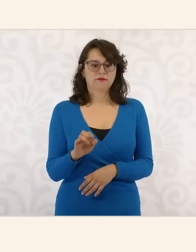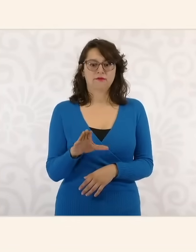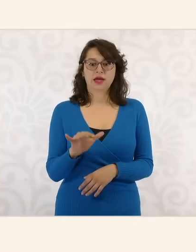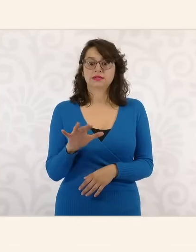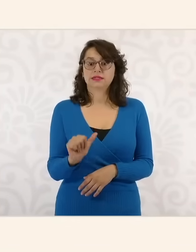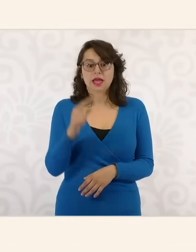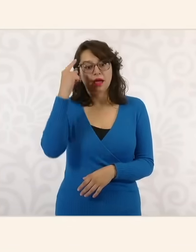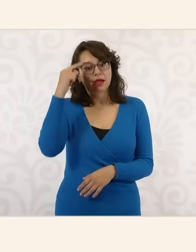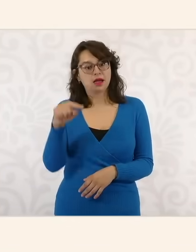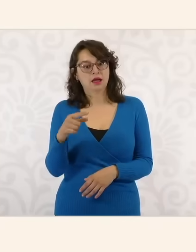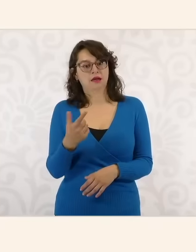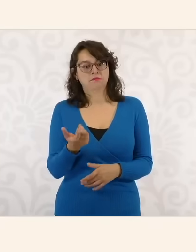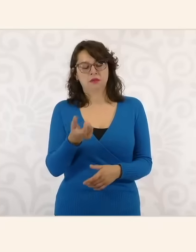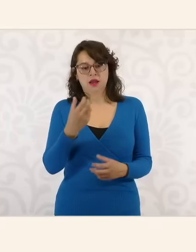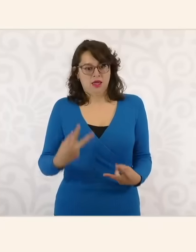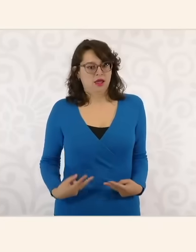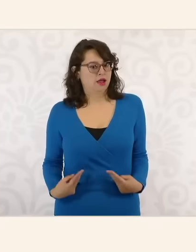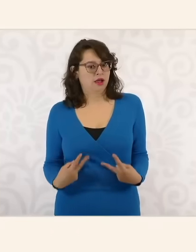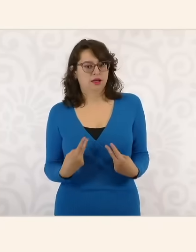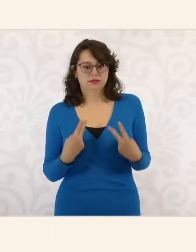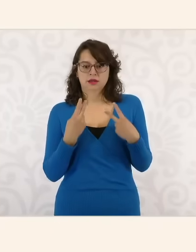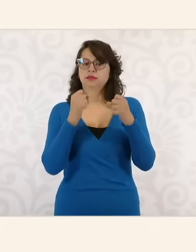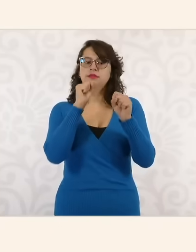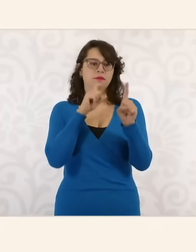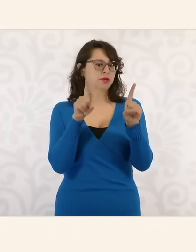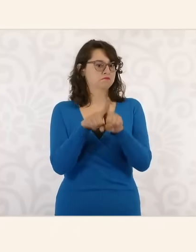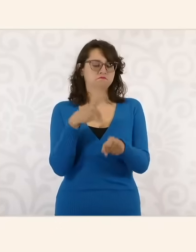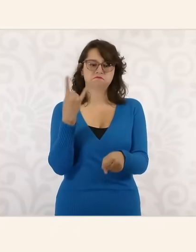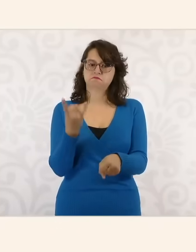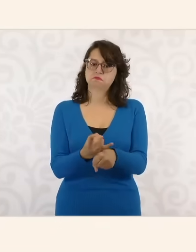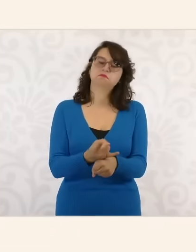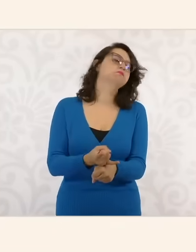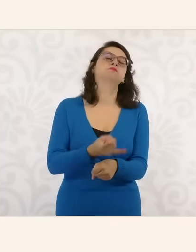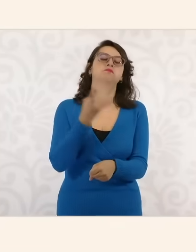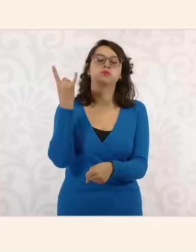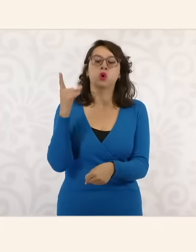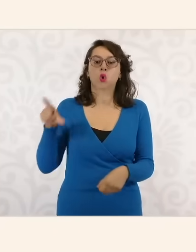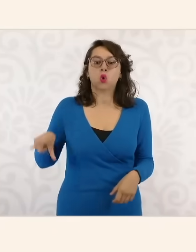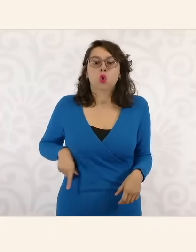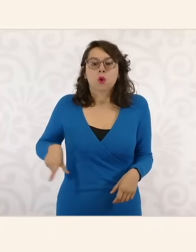no ha entregado 1.7 millones de piezas que son no de nosotros en el gobierno, son de los pacientes y